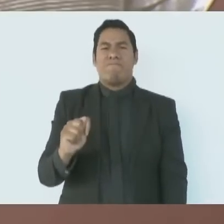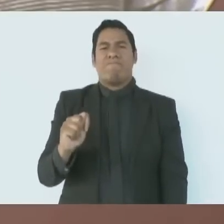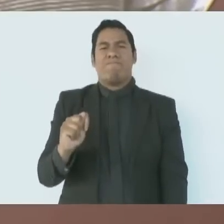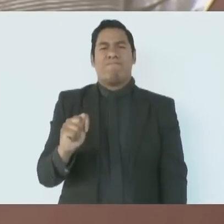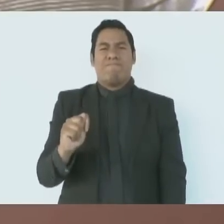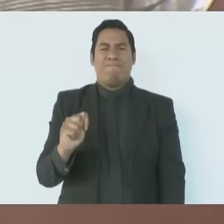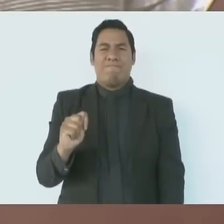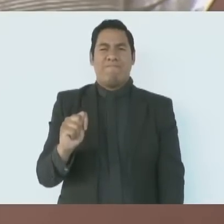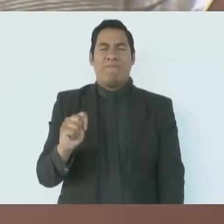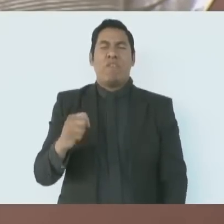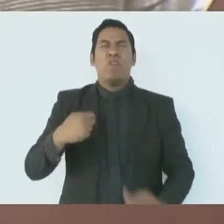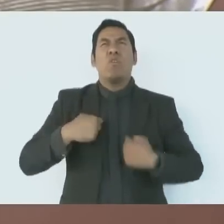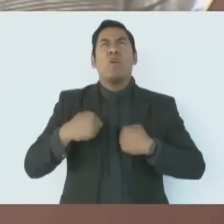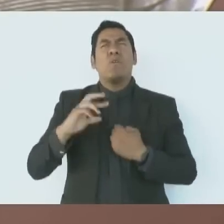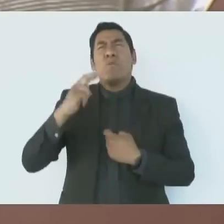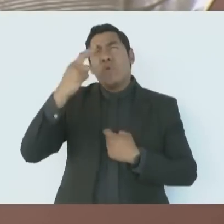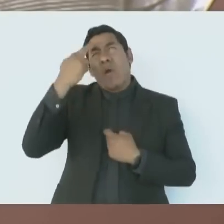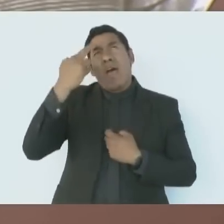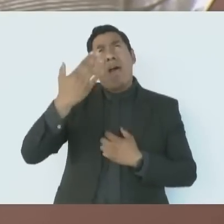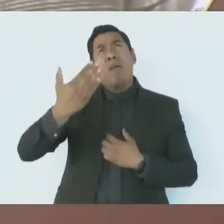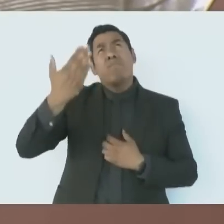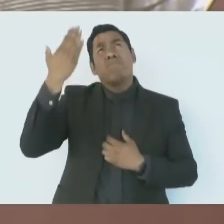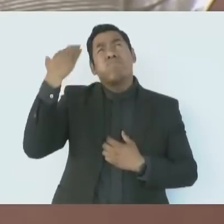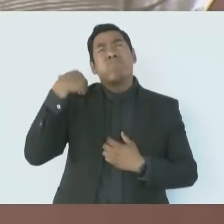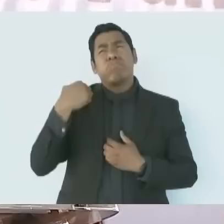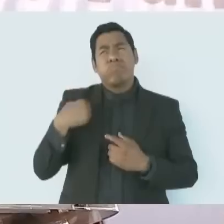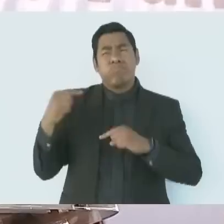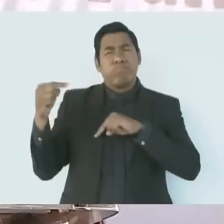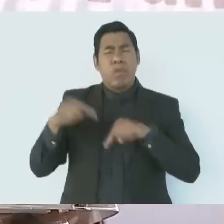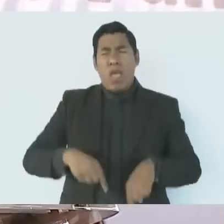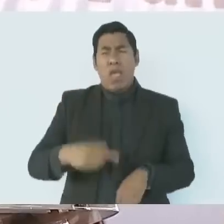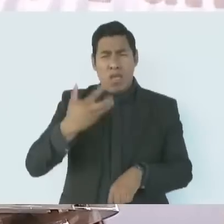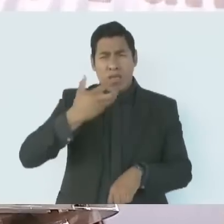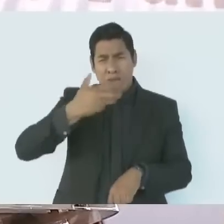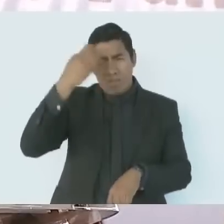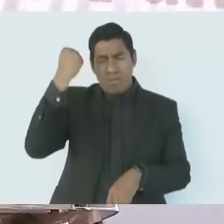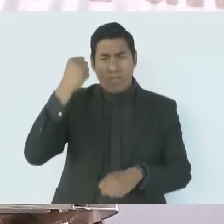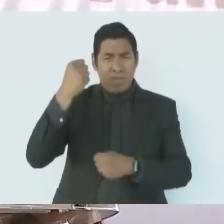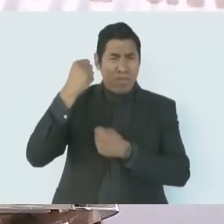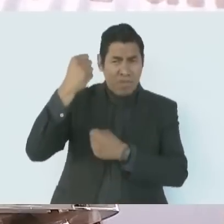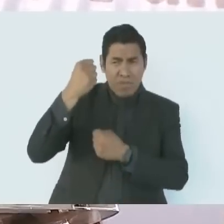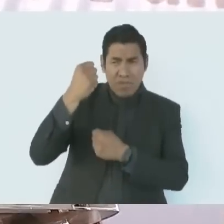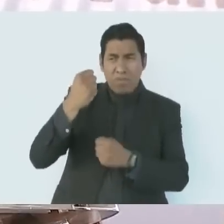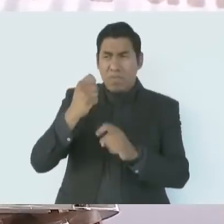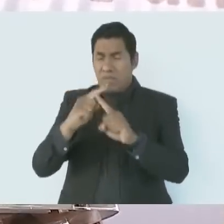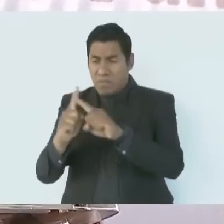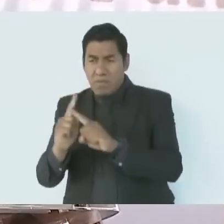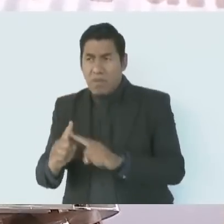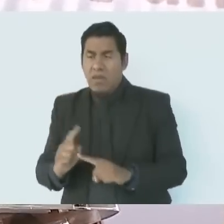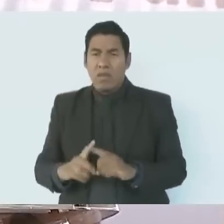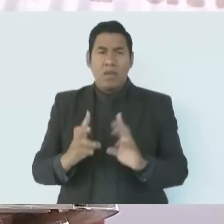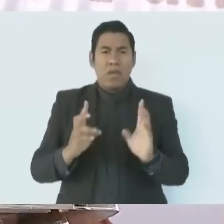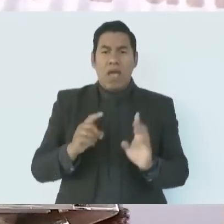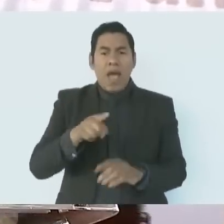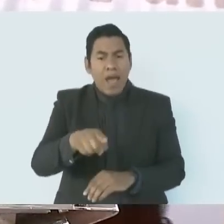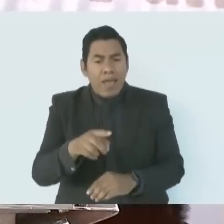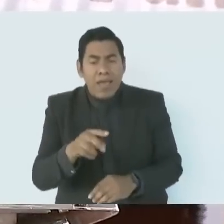vine aquí en campaña Ay Por cierto no saludé a Norma Normita nuestra presidenta